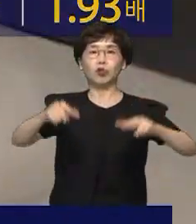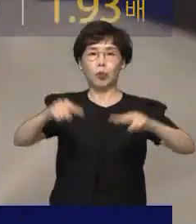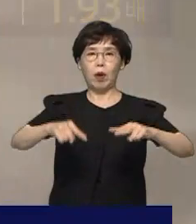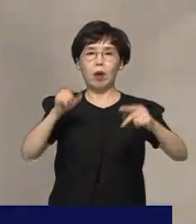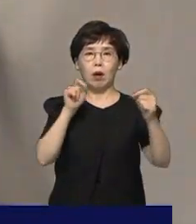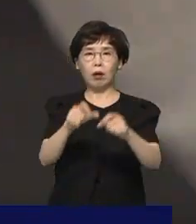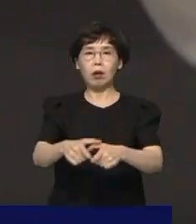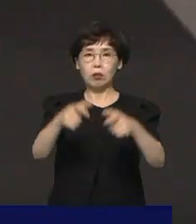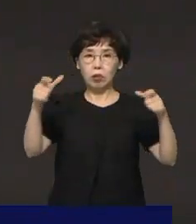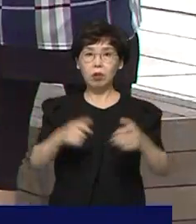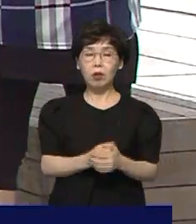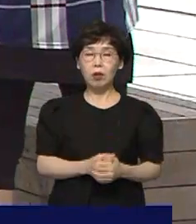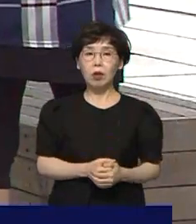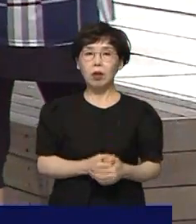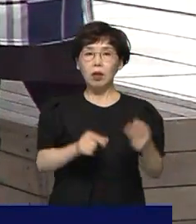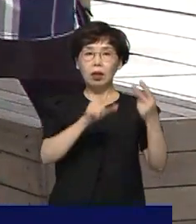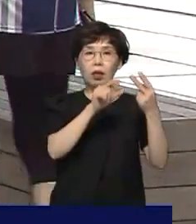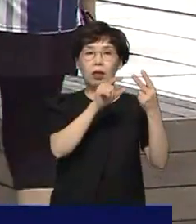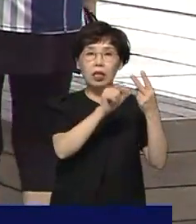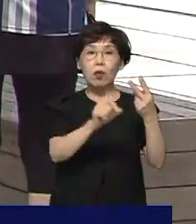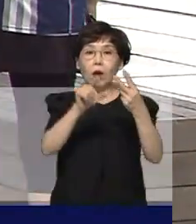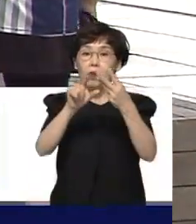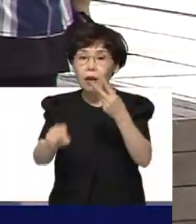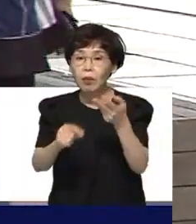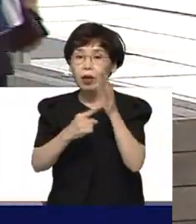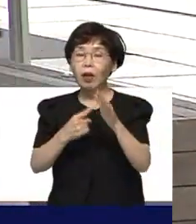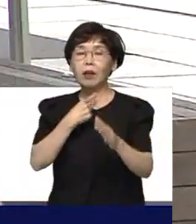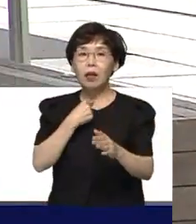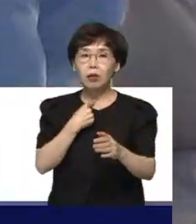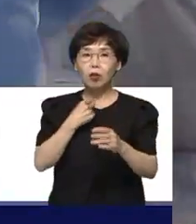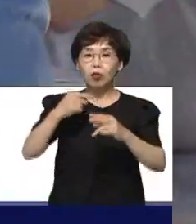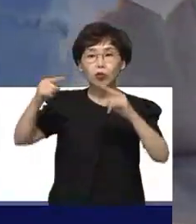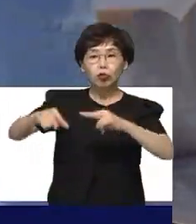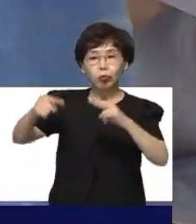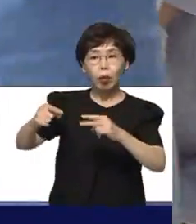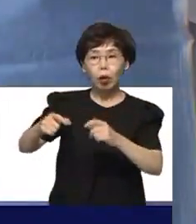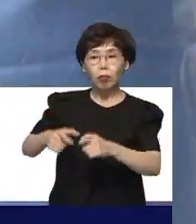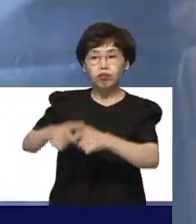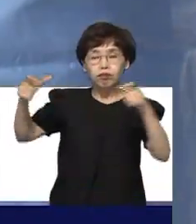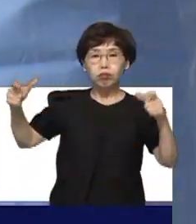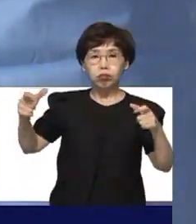지난 2월, 3월에 나타났던 더블링 현상이 점차 뚜렷해지고 있는 겁니다.